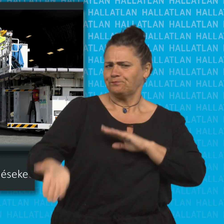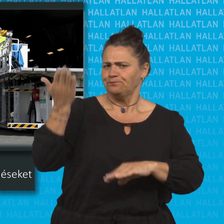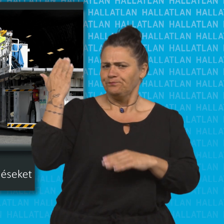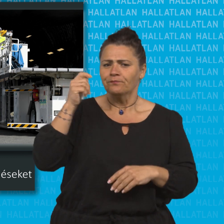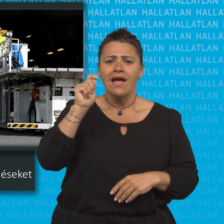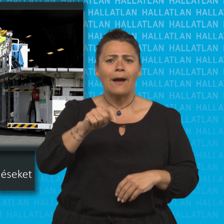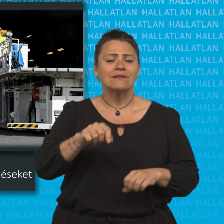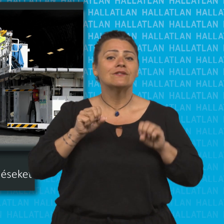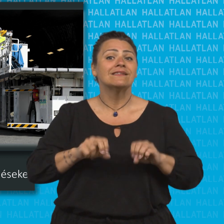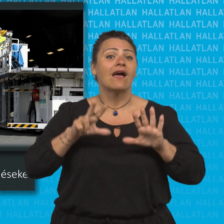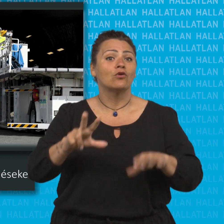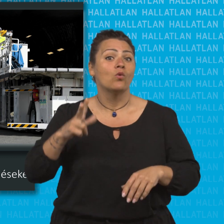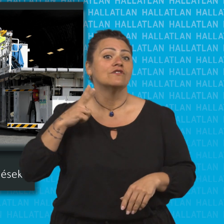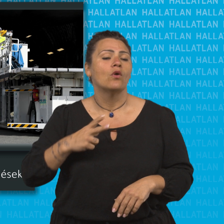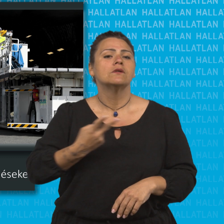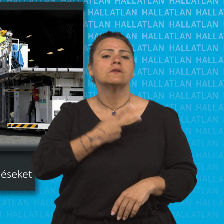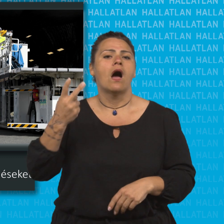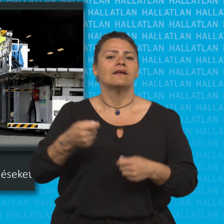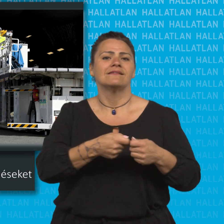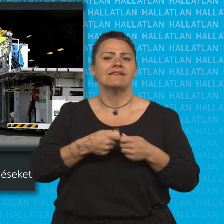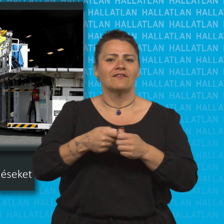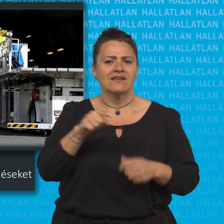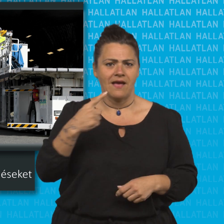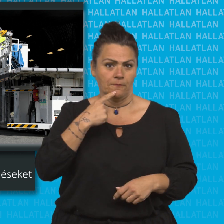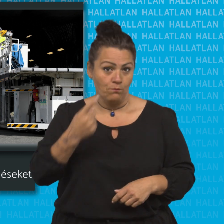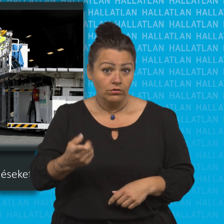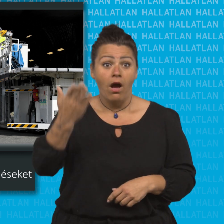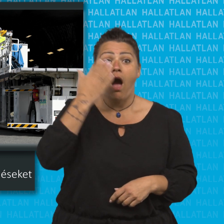Április 18-án a szakszervezetek kijelentették,